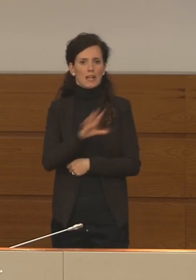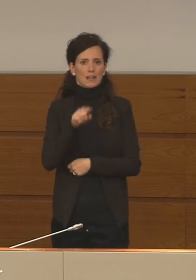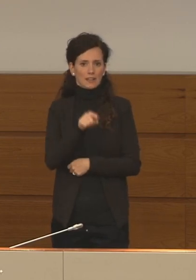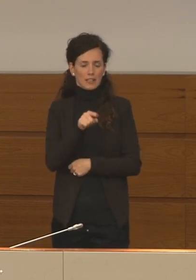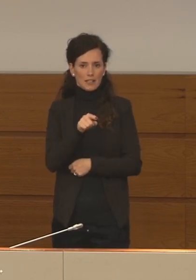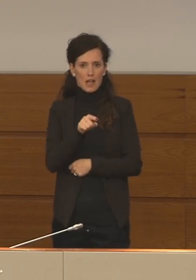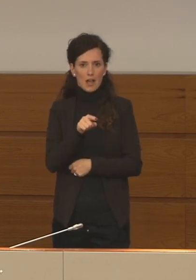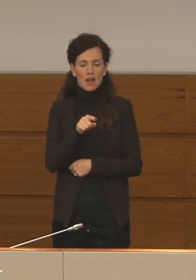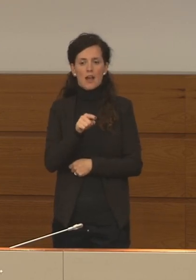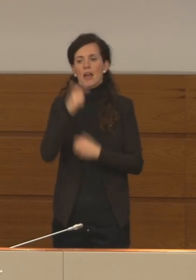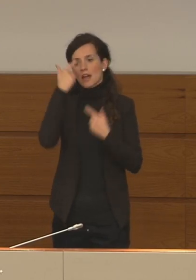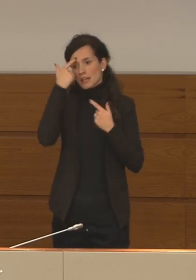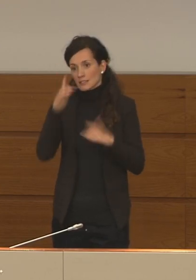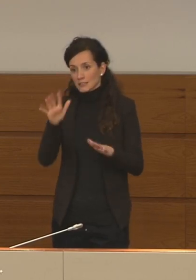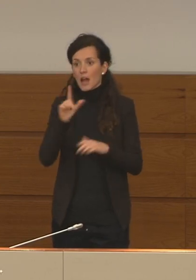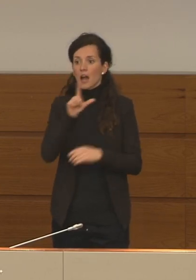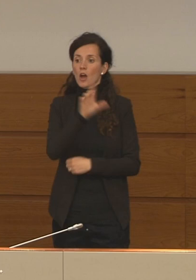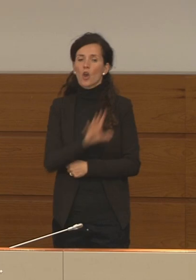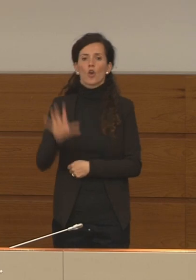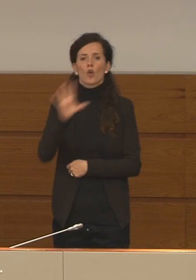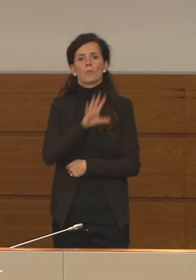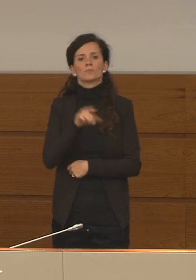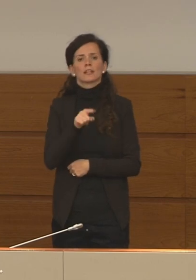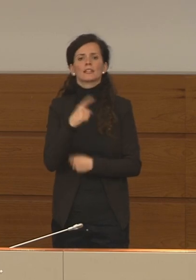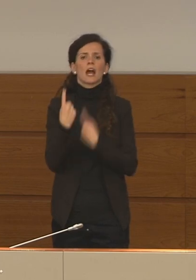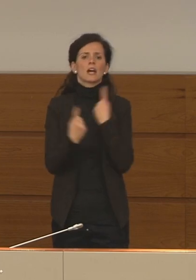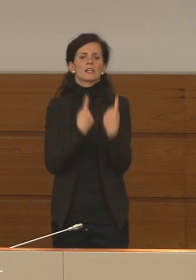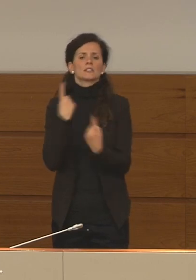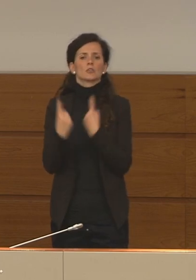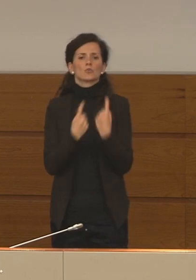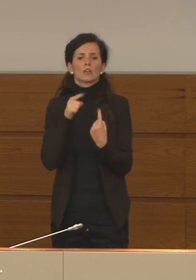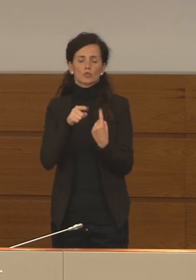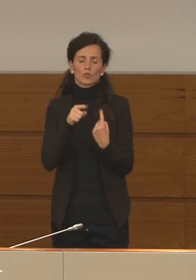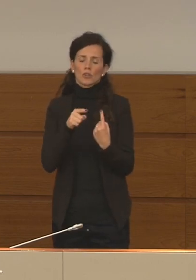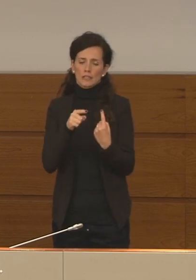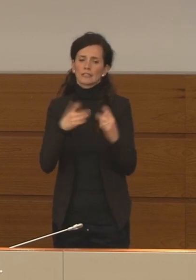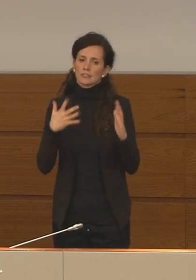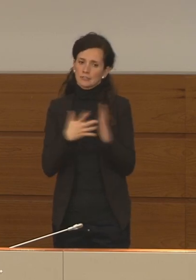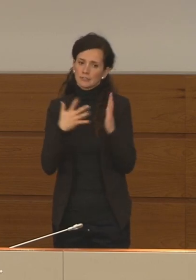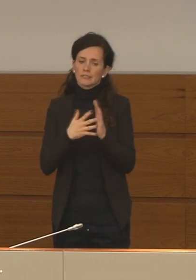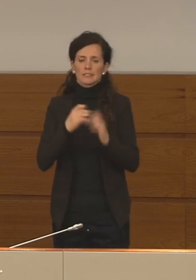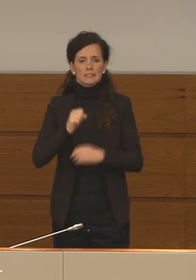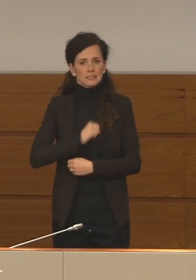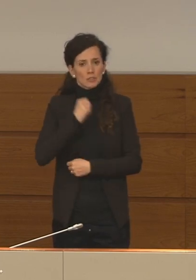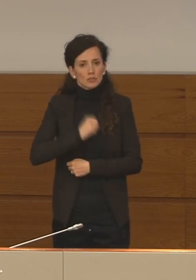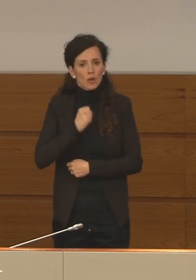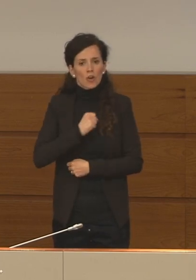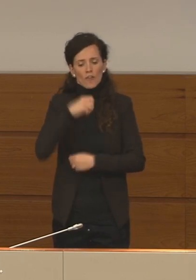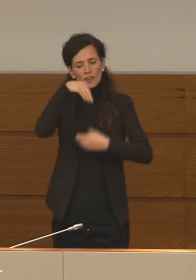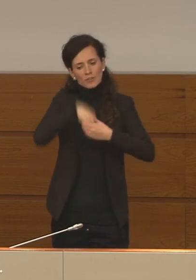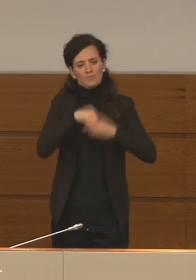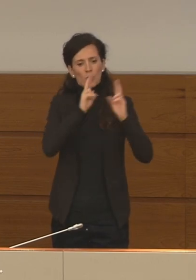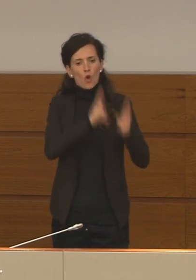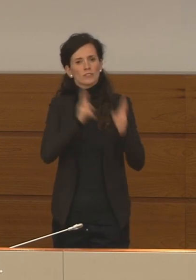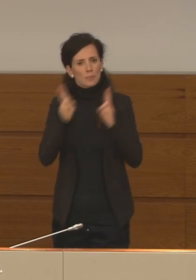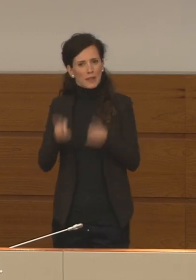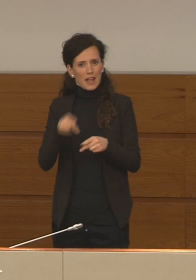come sapete ha una situazione di sofferenza negli ospedali